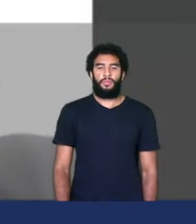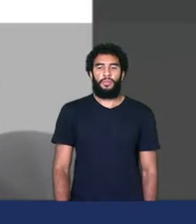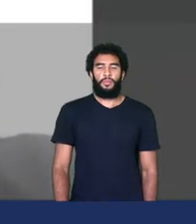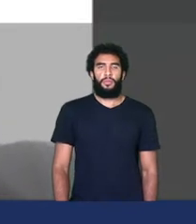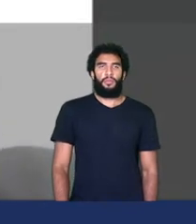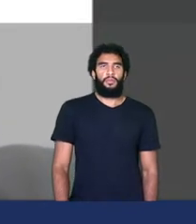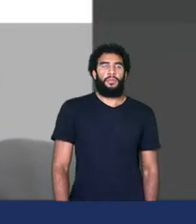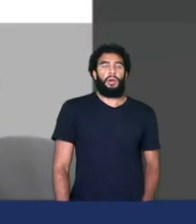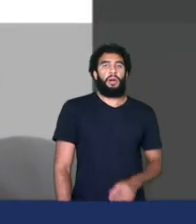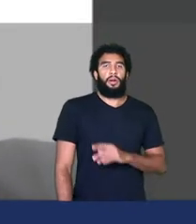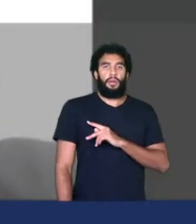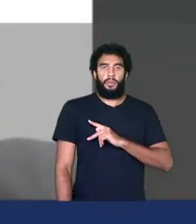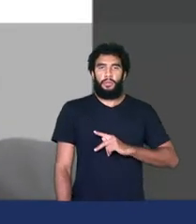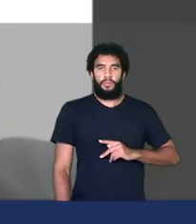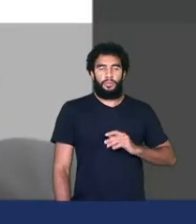COMPANHEIRO JOÃO DANIEL. -- [DEPUTADO]: PRESIDENTE